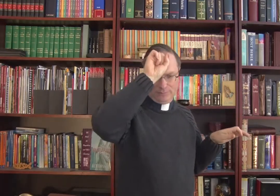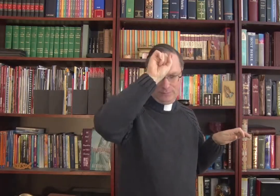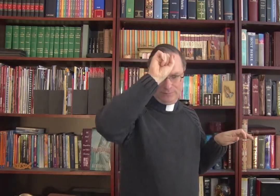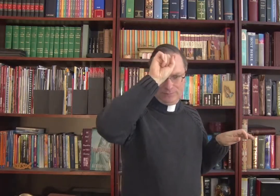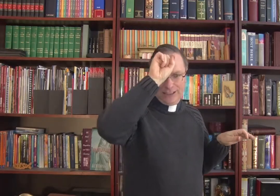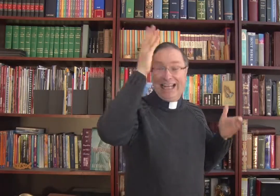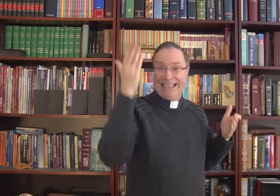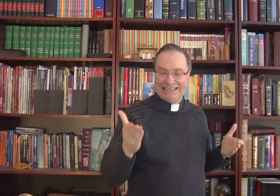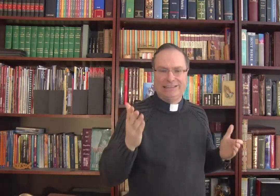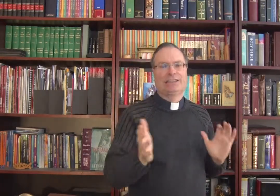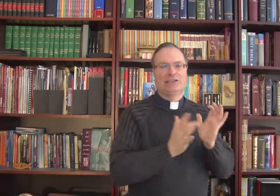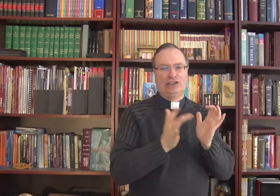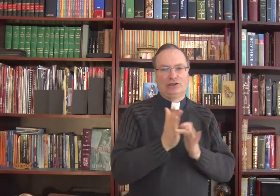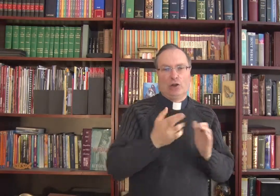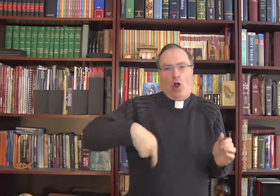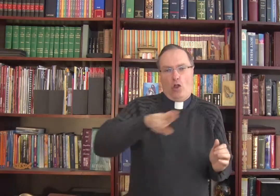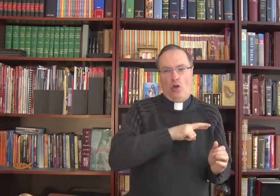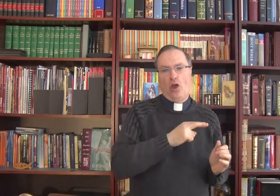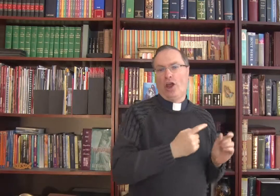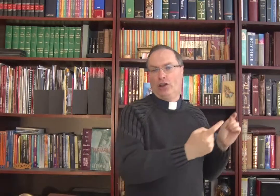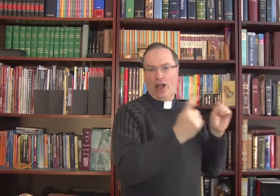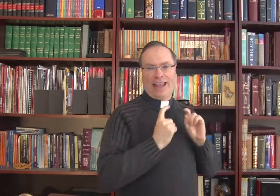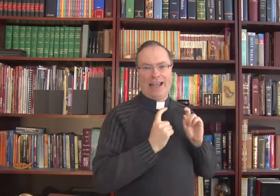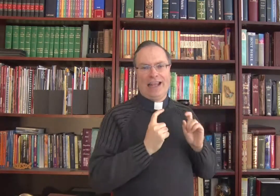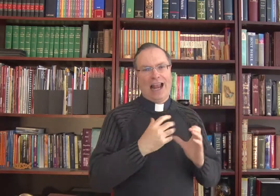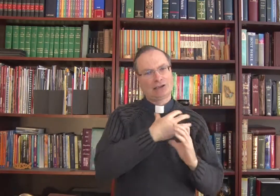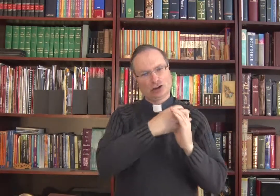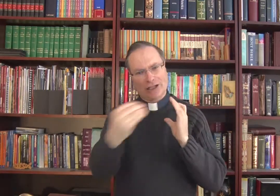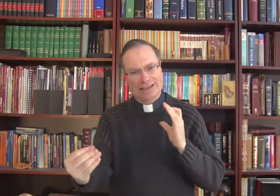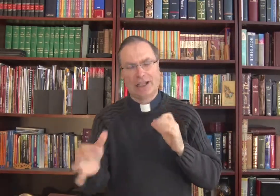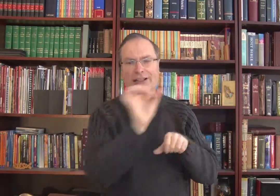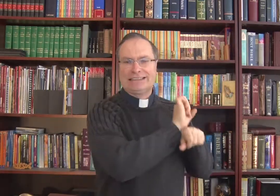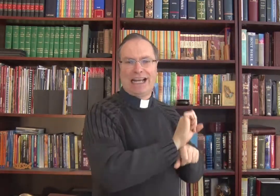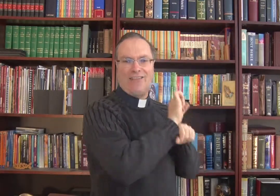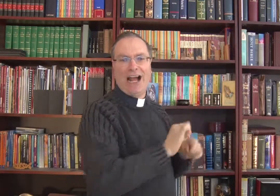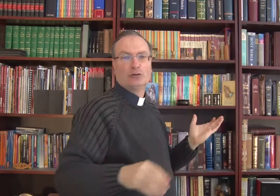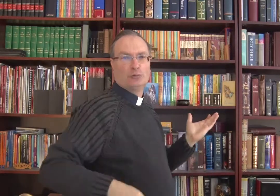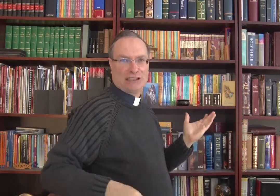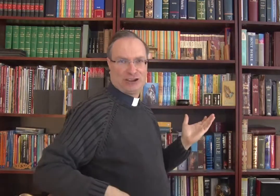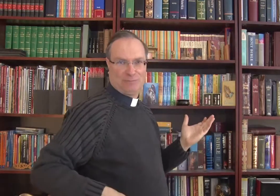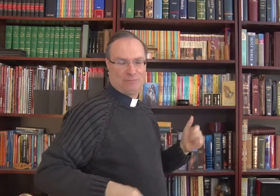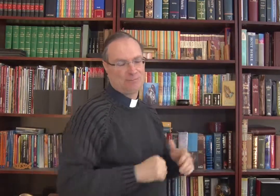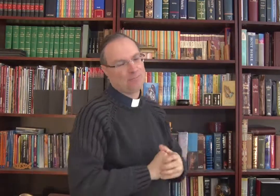ainsi Jésus nous donnait la sortie de l’esclavage du péché.